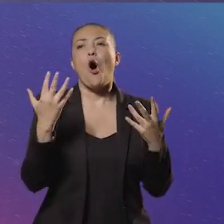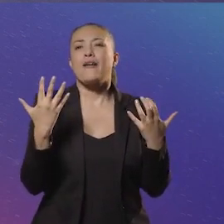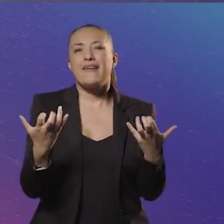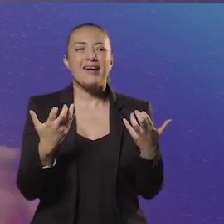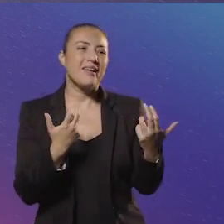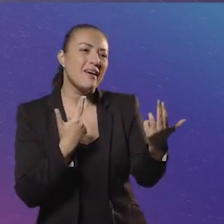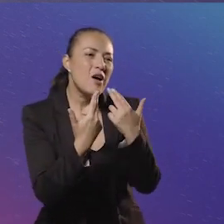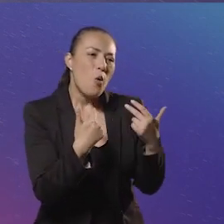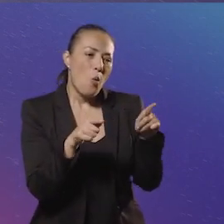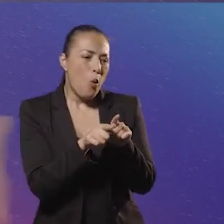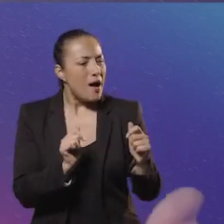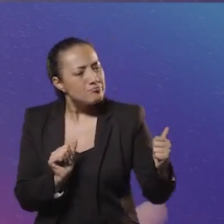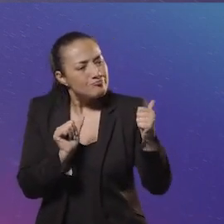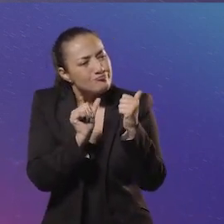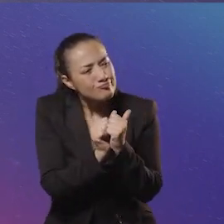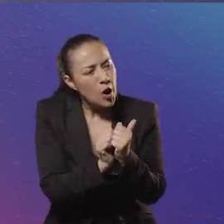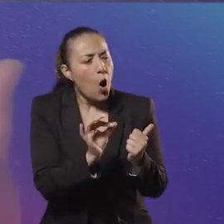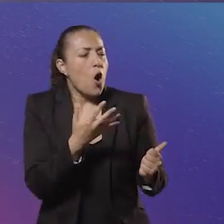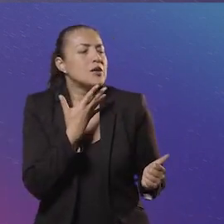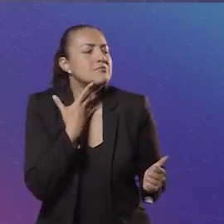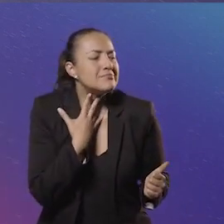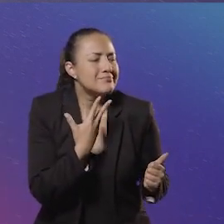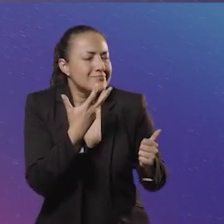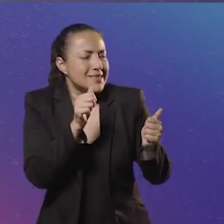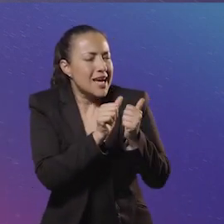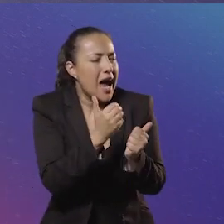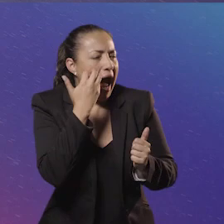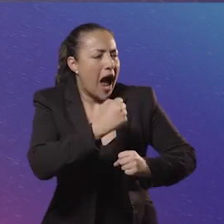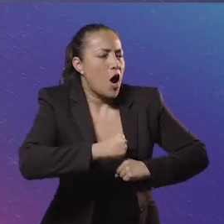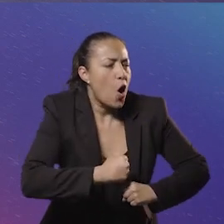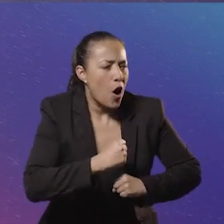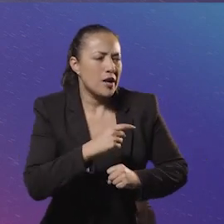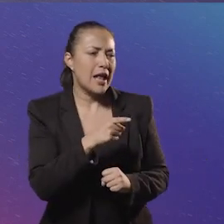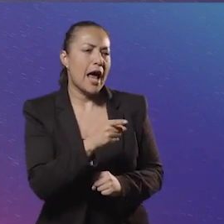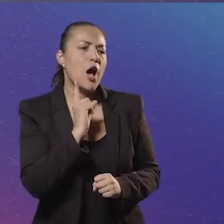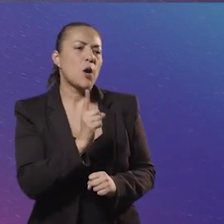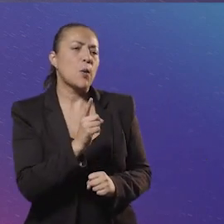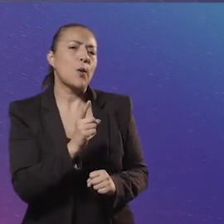construir una relación de pareja o hay deseo hacia una mujer gorda, entonces es porque tiene